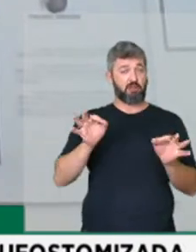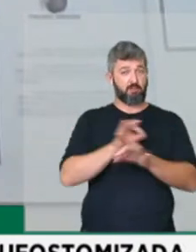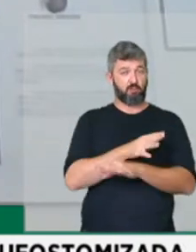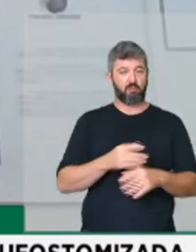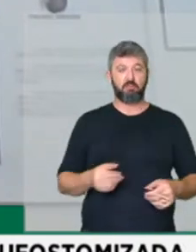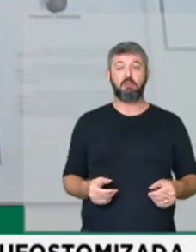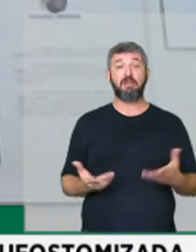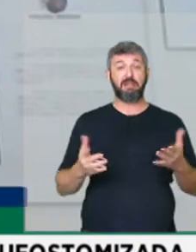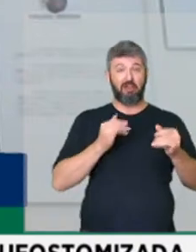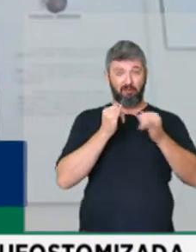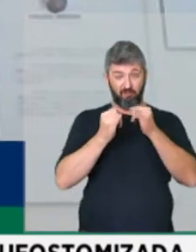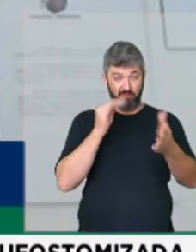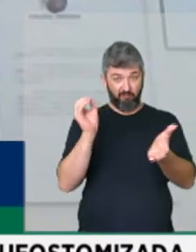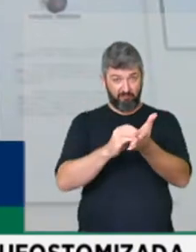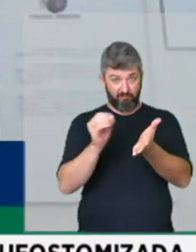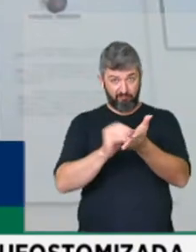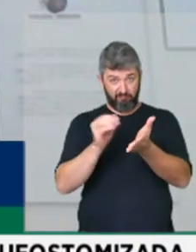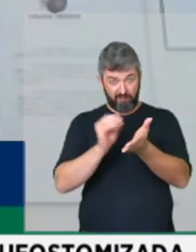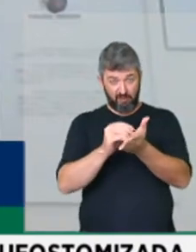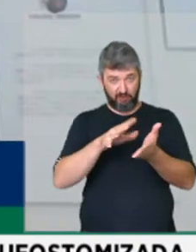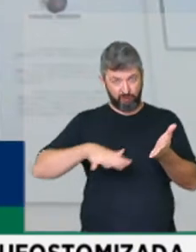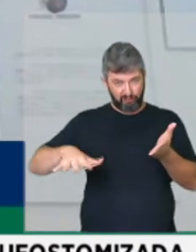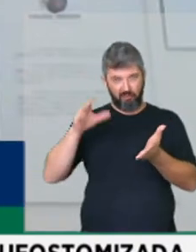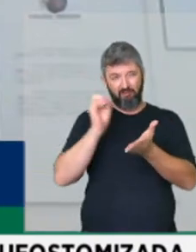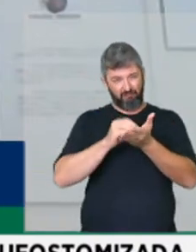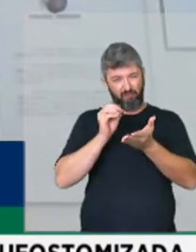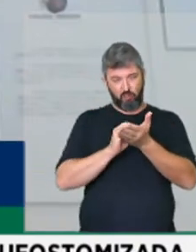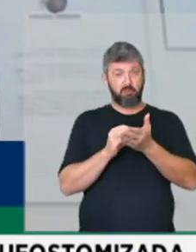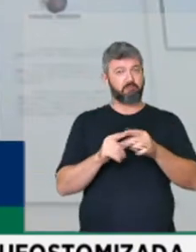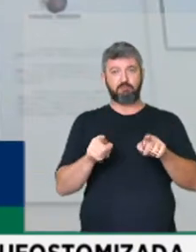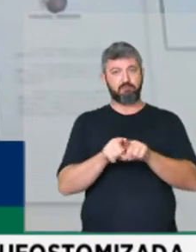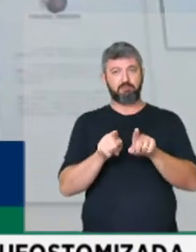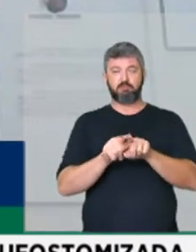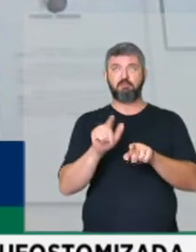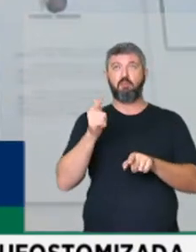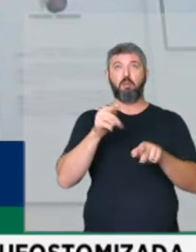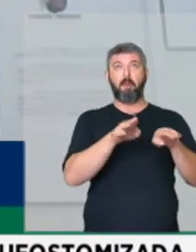SEGMENTO COMO OCORREM EM OUTRAS DOENÇAS RISCO DE VIDA. AS FAMÍLIAS-- [INTERRUPÇÃO